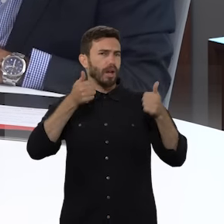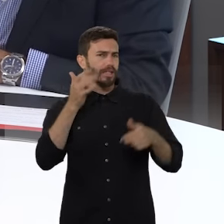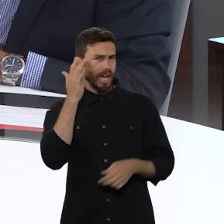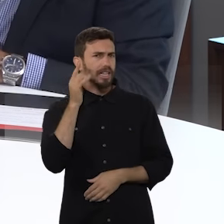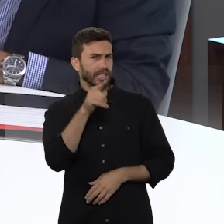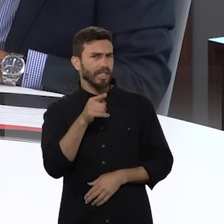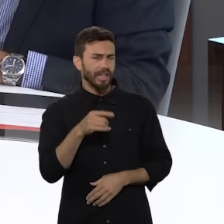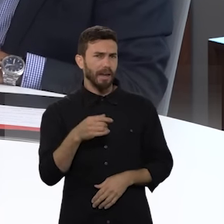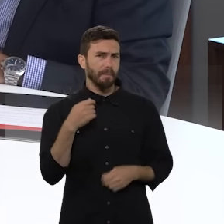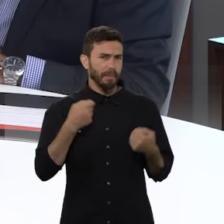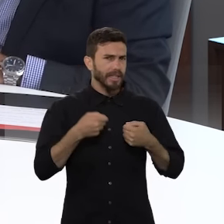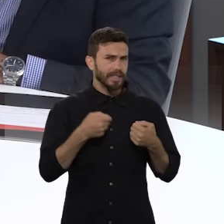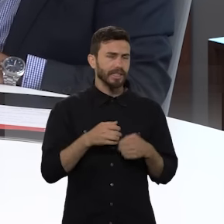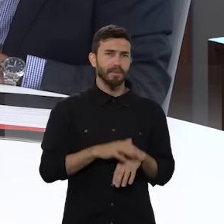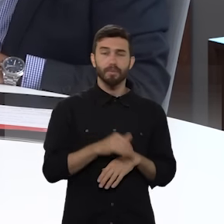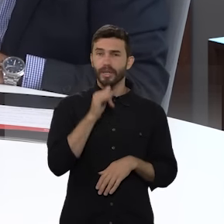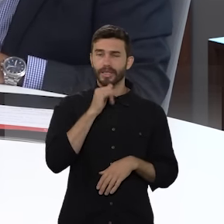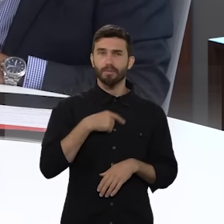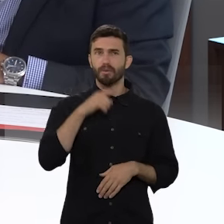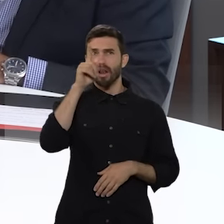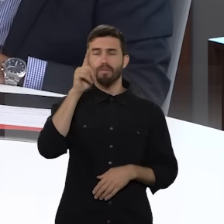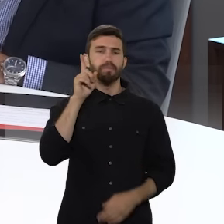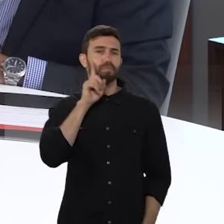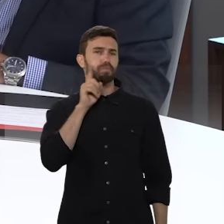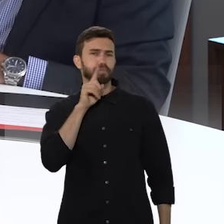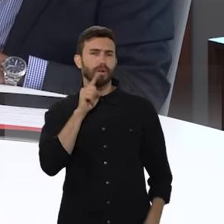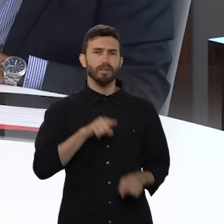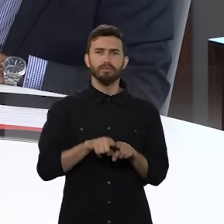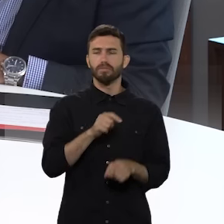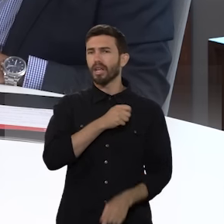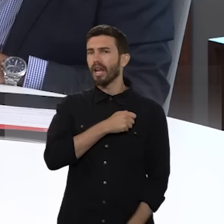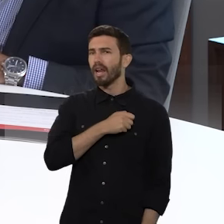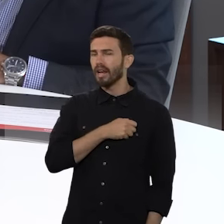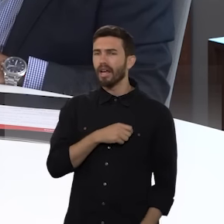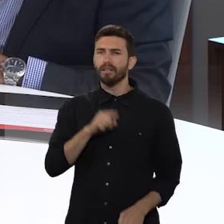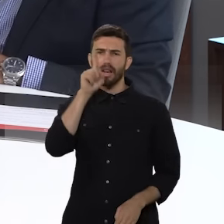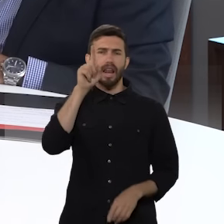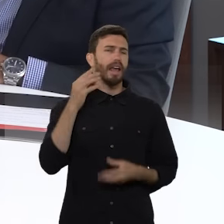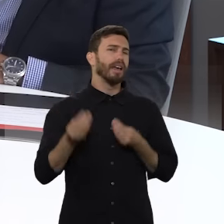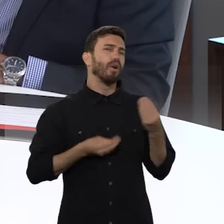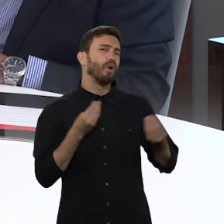por que como é nos Estados Unidos e no Canadá? Esses países com os quais vocês já